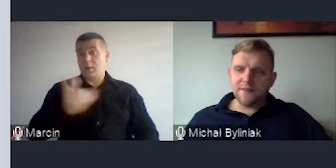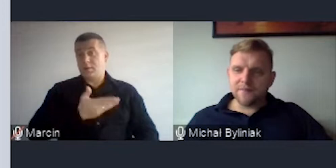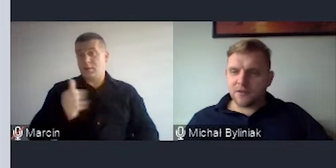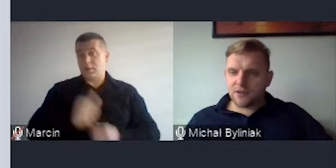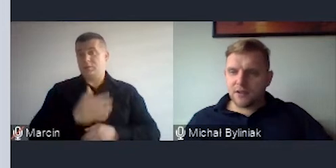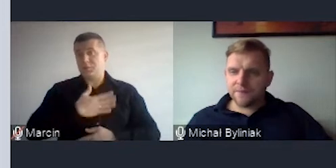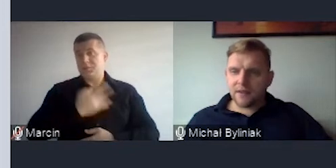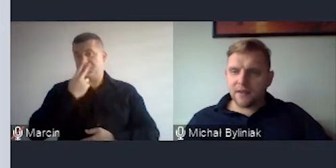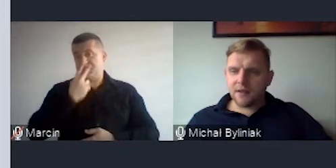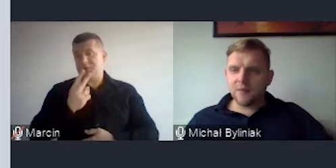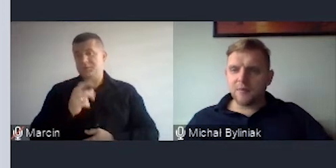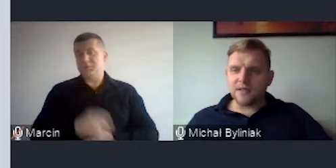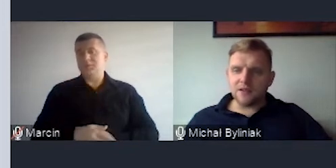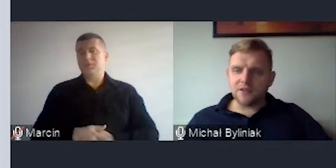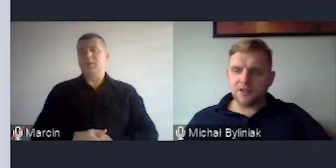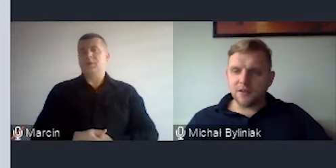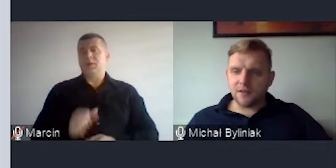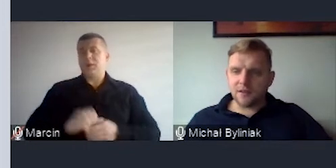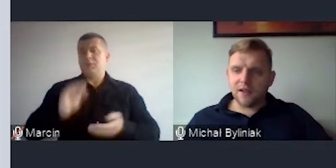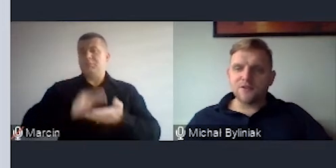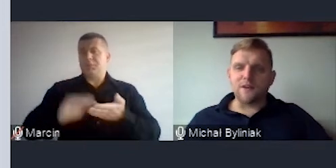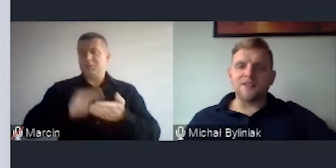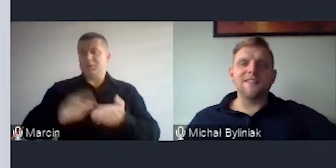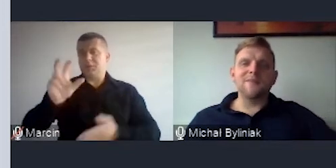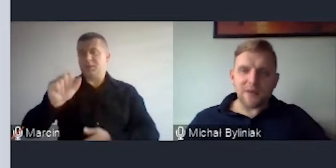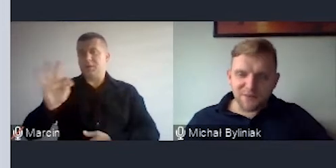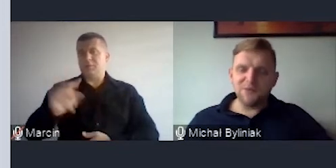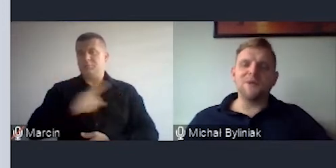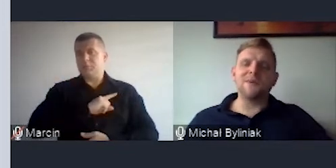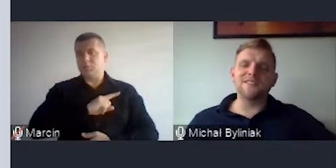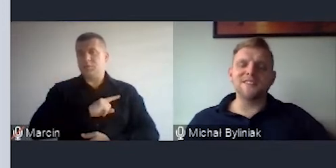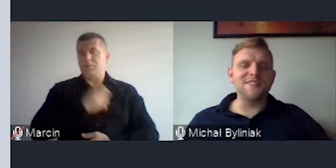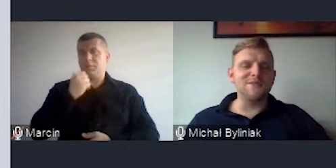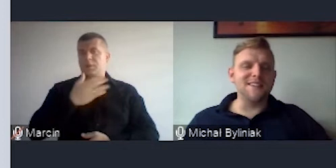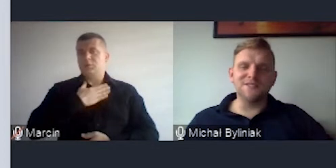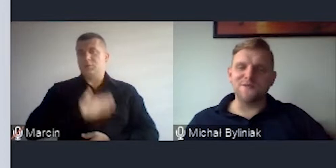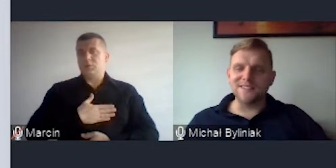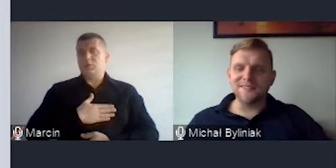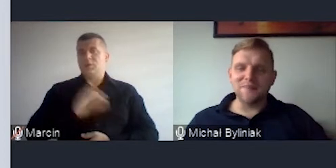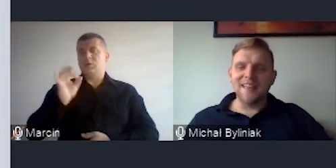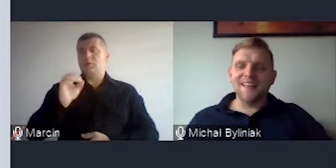Widzę, że pisaliście. Czuwacie. Bardzo mi miło – pan Grzegorz dał znać, że czuwacie.